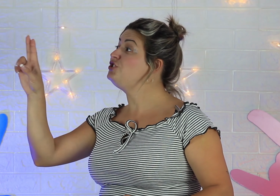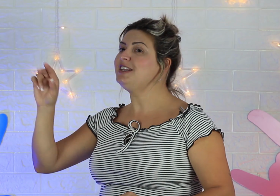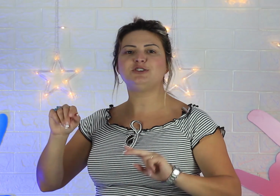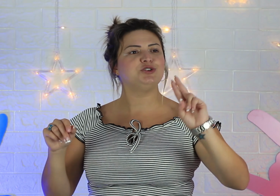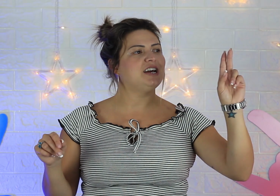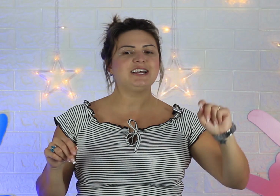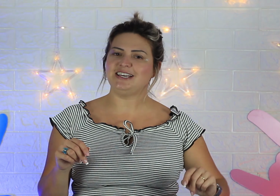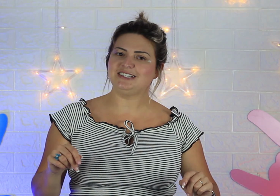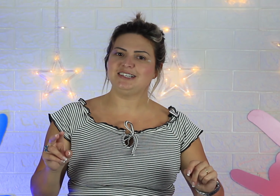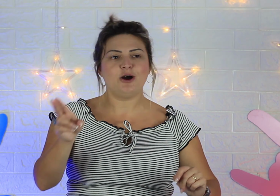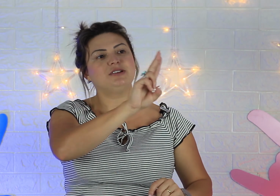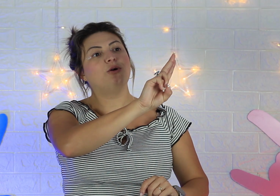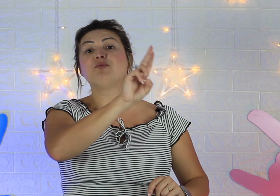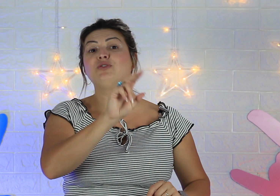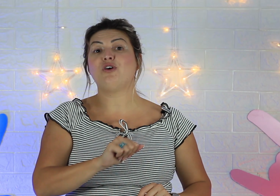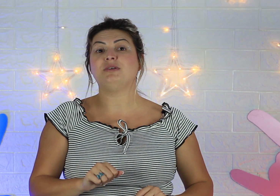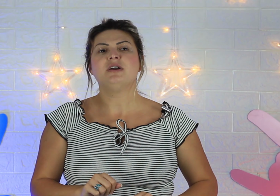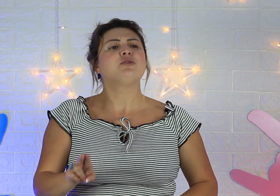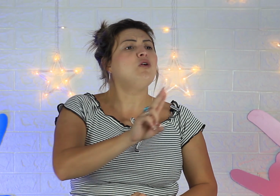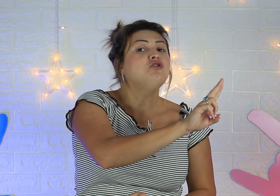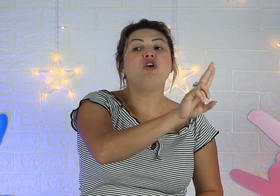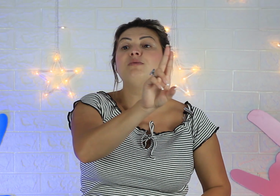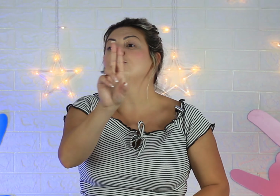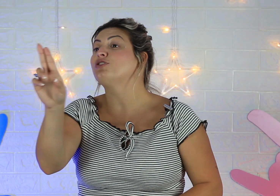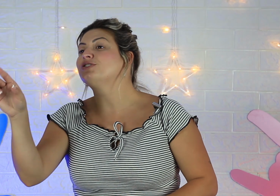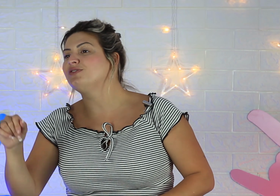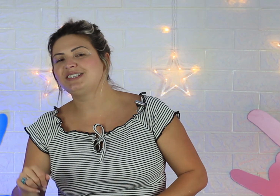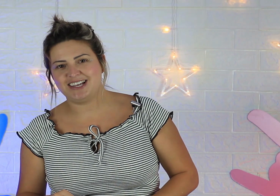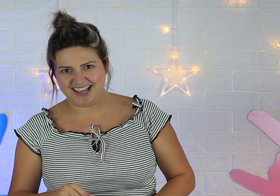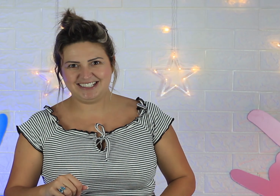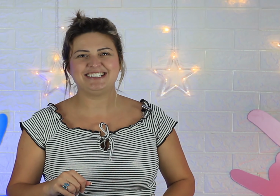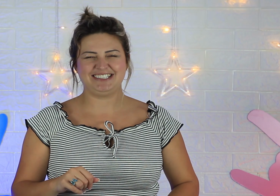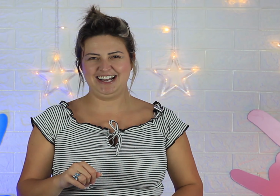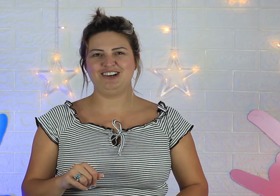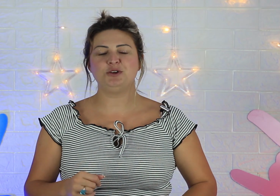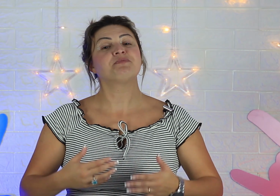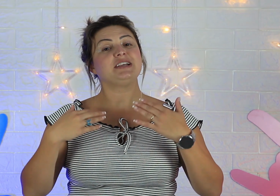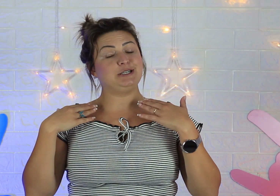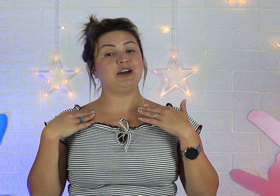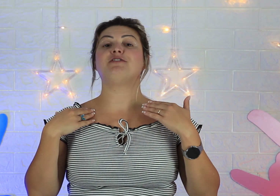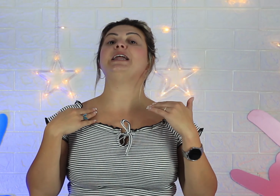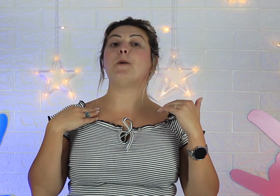podemos direcionar aqui esse sinal então nome Qual o nome de todos vocês certo e se eu quero